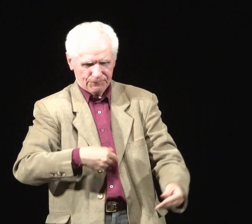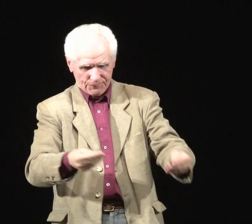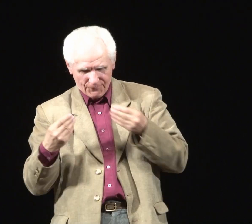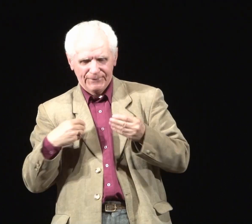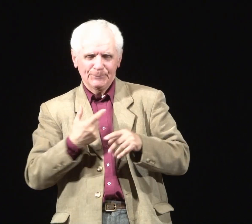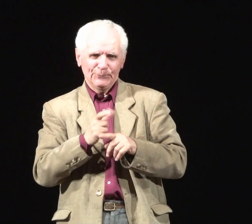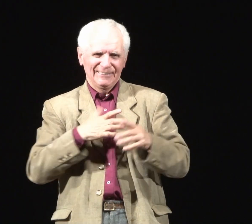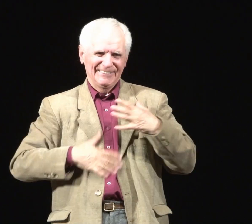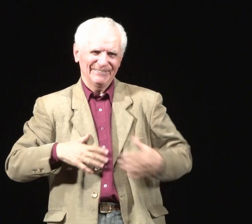Было очень приятно. Ну вот и все.